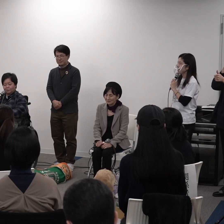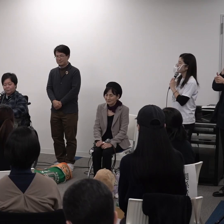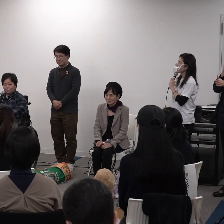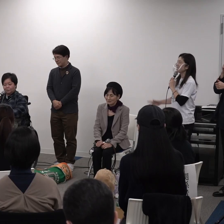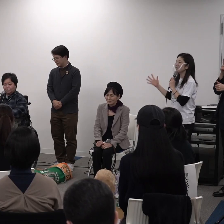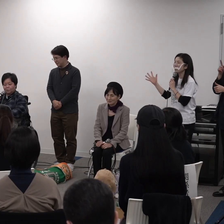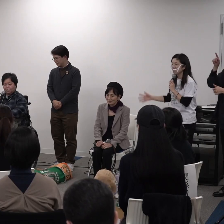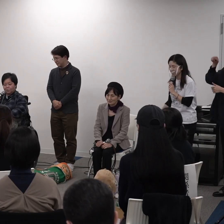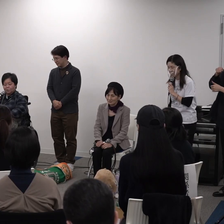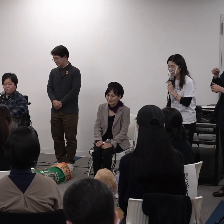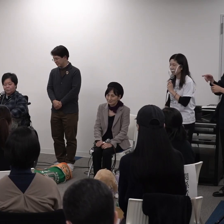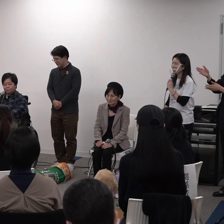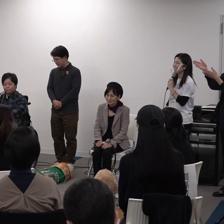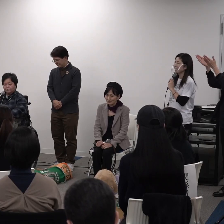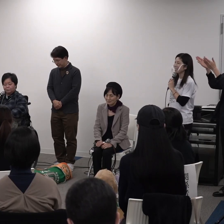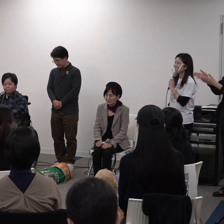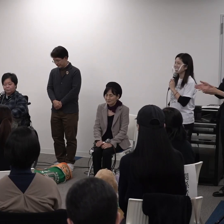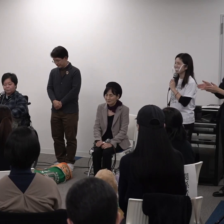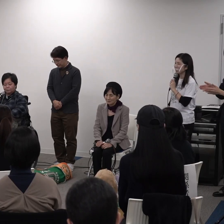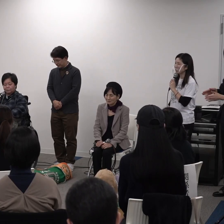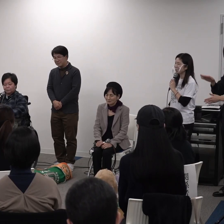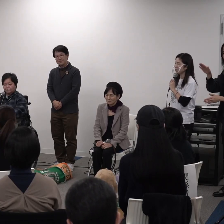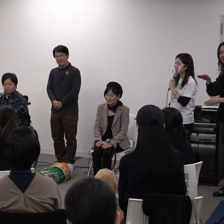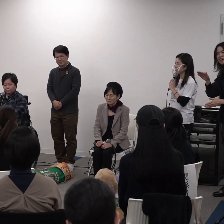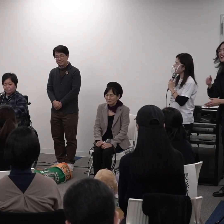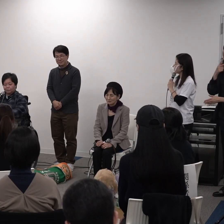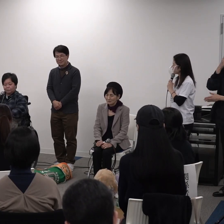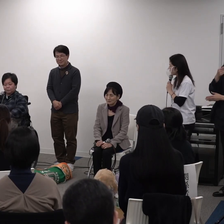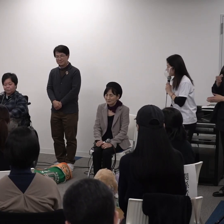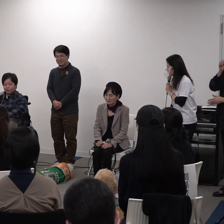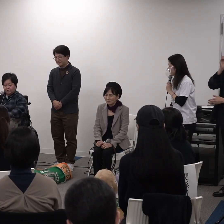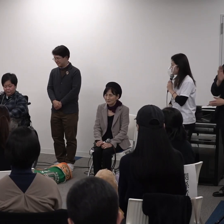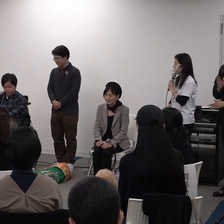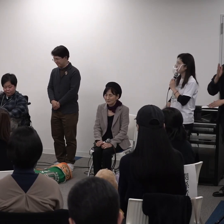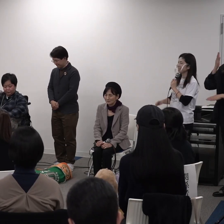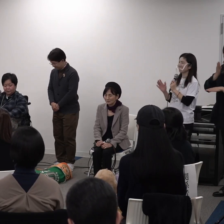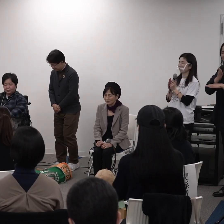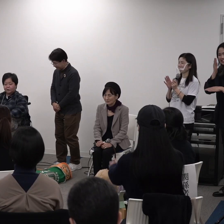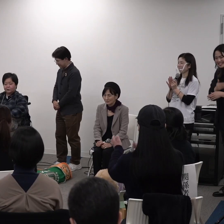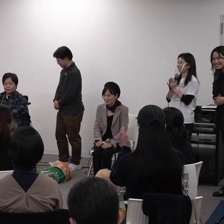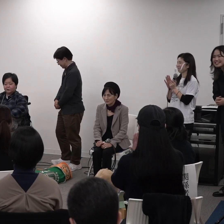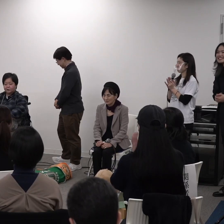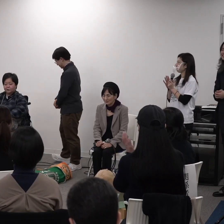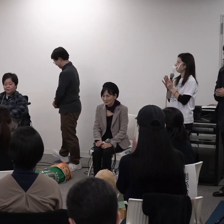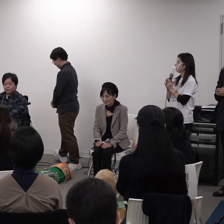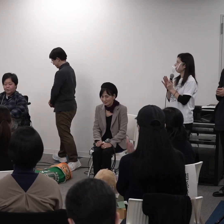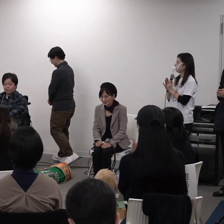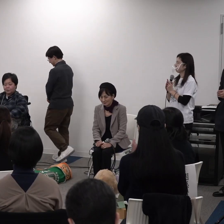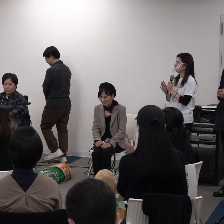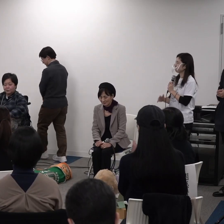ぜひ人の方に声をかけていただき たいと思います ありがとうございます